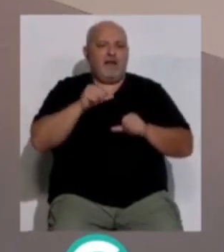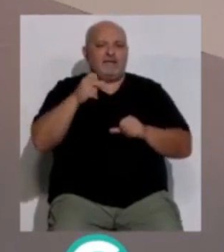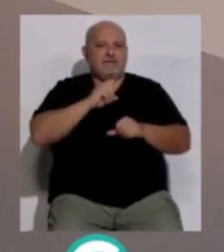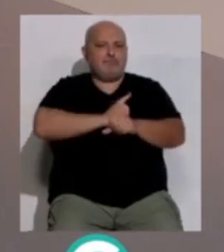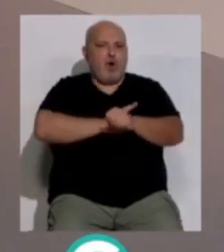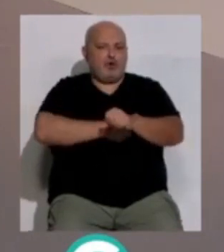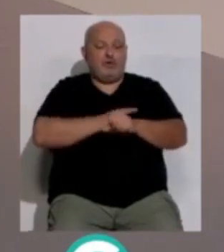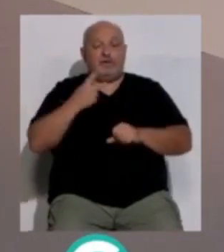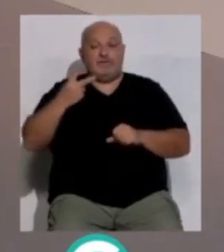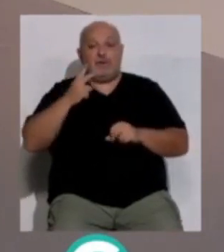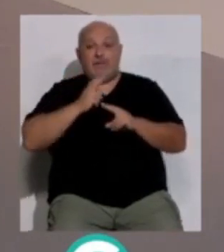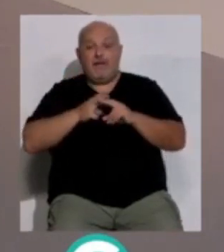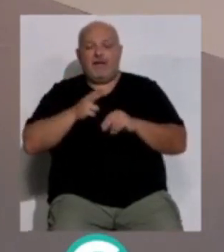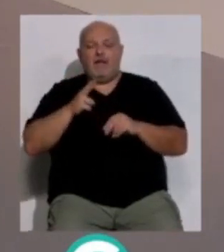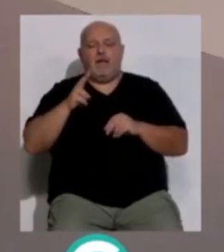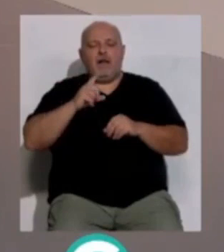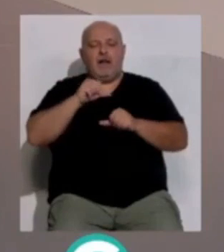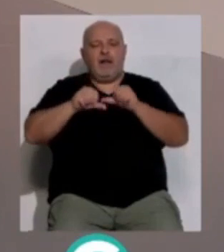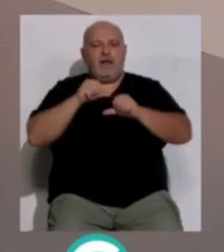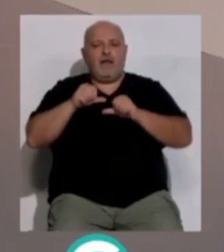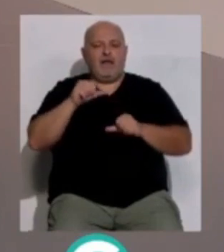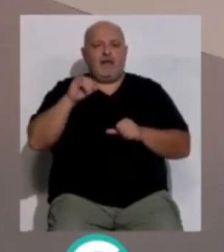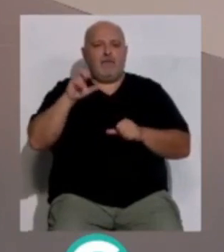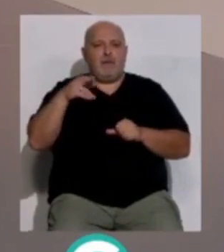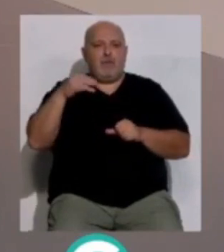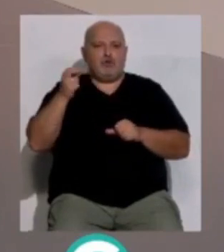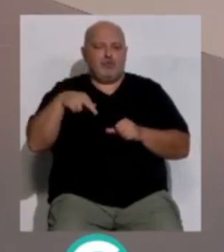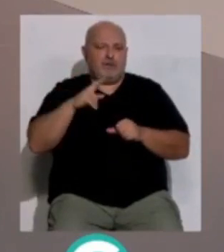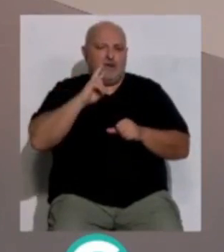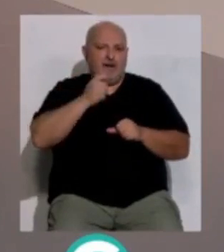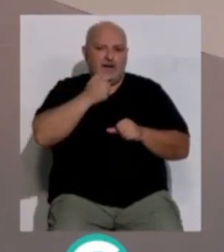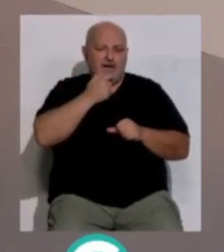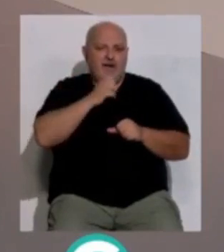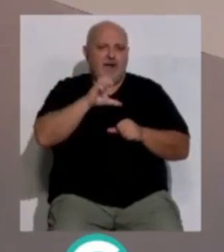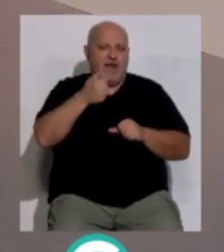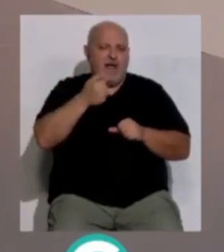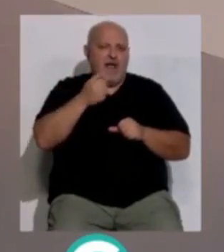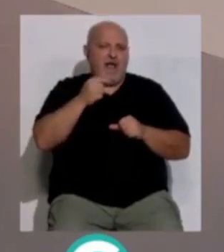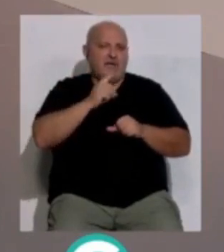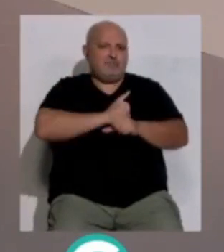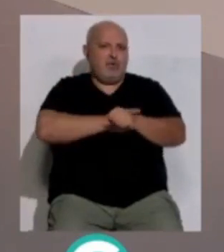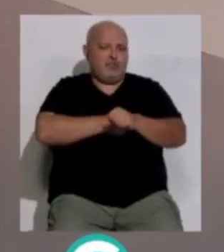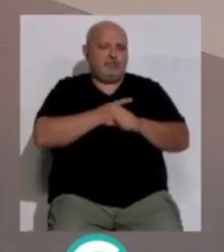y la liga en segunda división la liga hyper motion ea Sport una apuesta muy fuerte desde